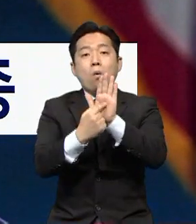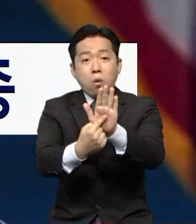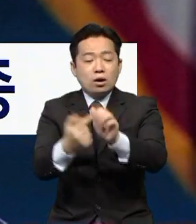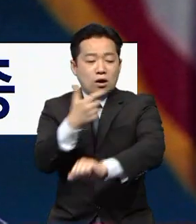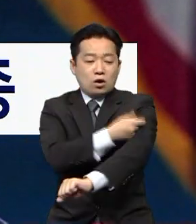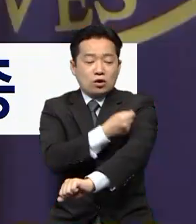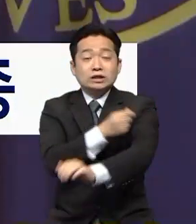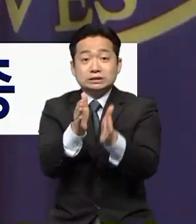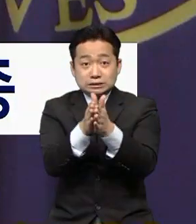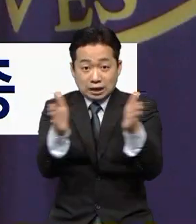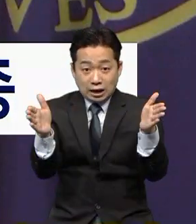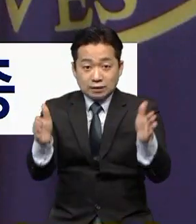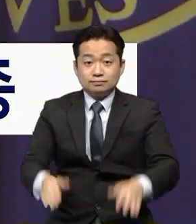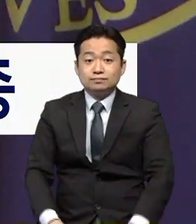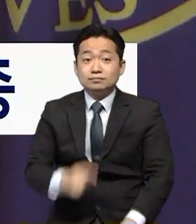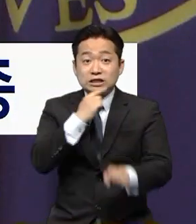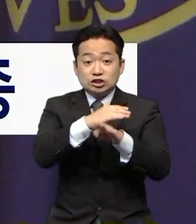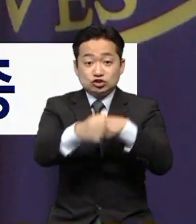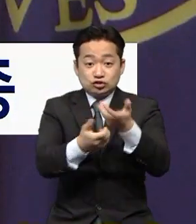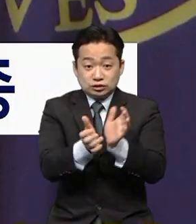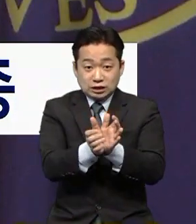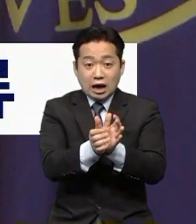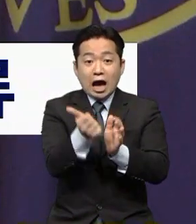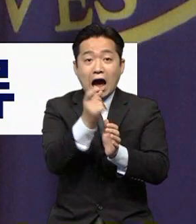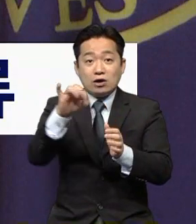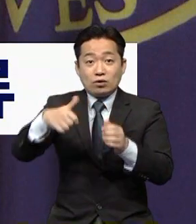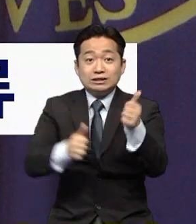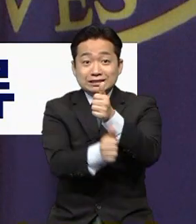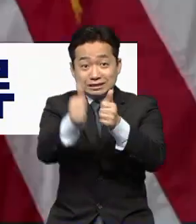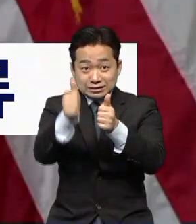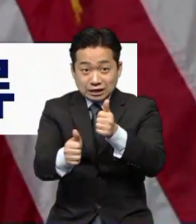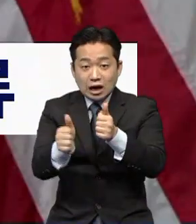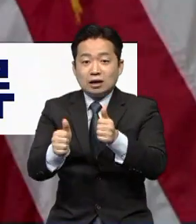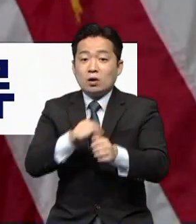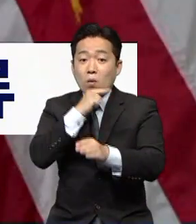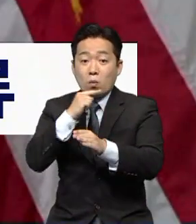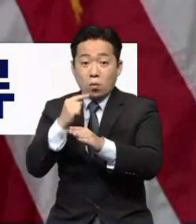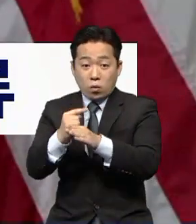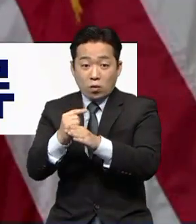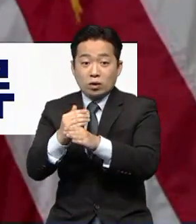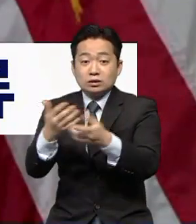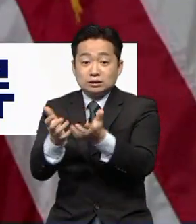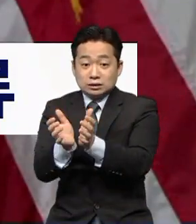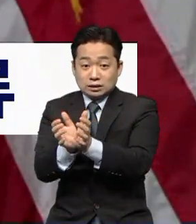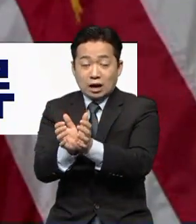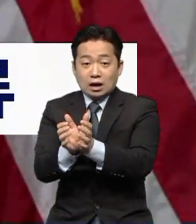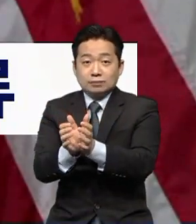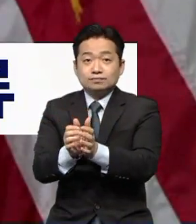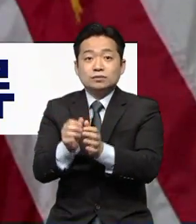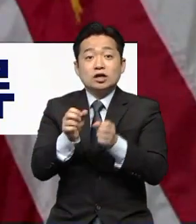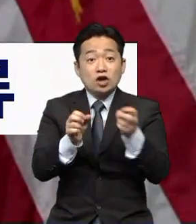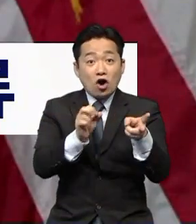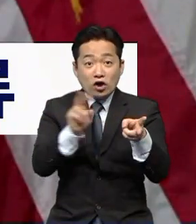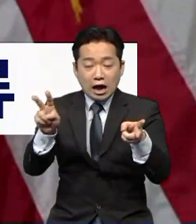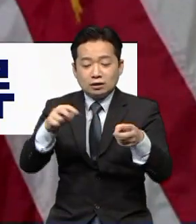접종하기로 했습니다. 민주당 펠로시 하원의장과 공화당 맥코널 상원 원내대표 등 여야 지도부도 접종 대열에 합류했습니다.